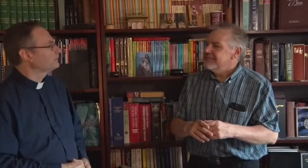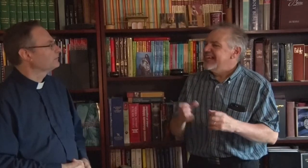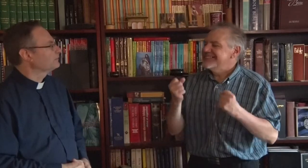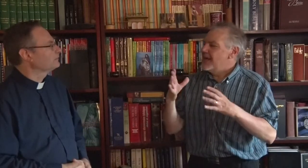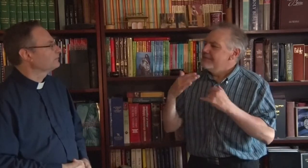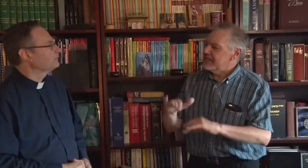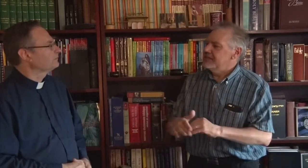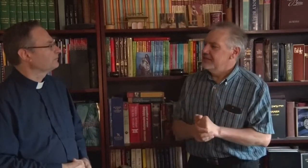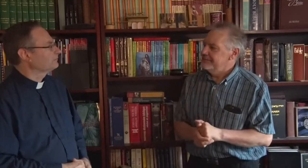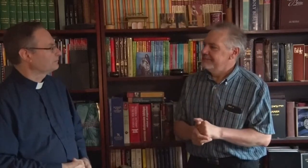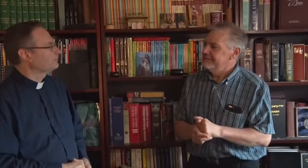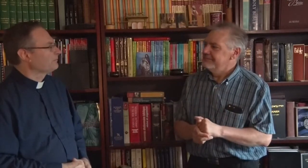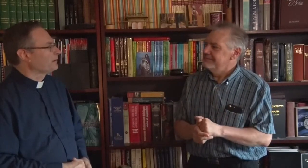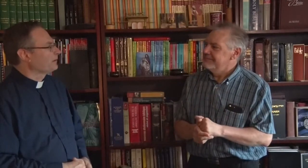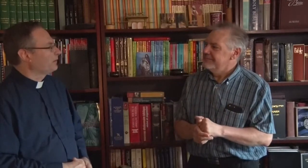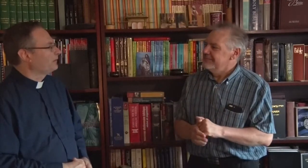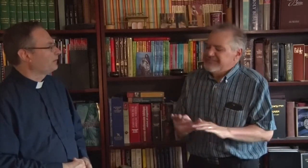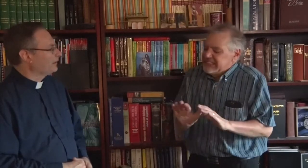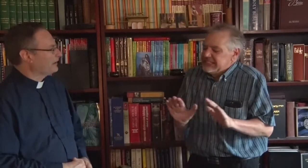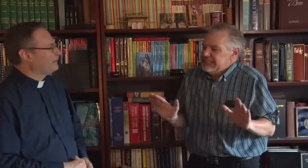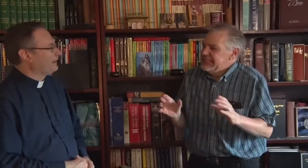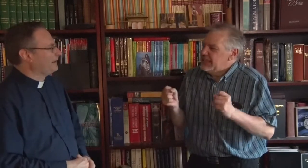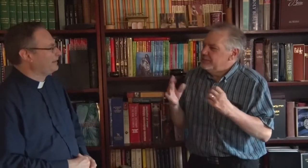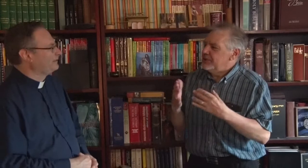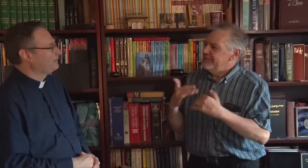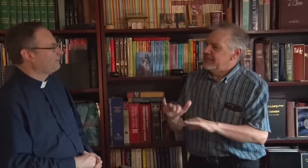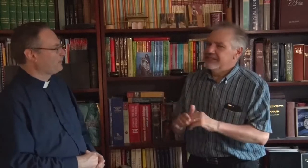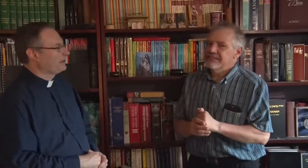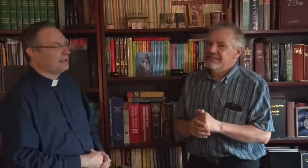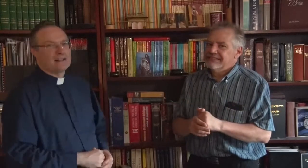est sans limite. Rien, il n’y a pas de limite.